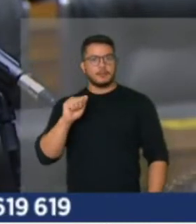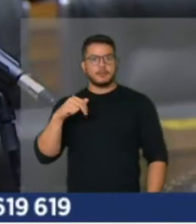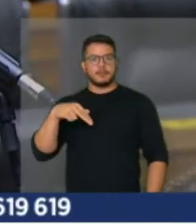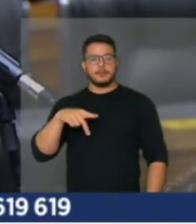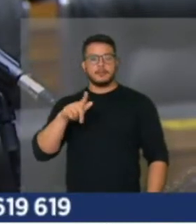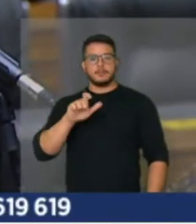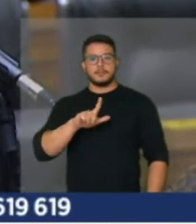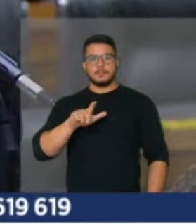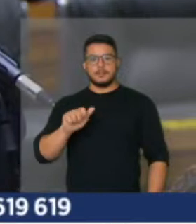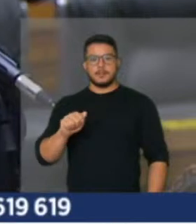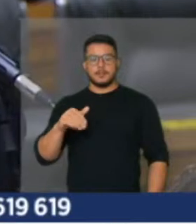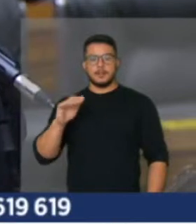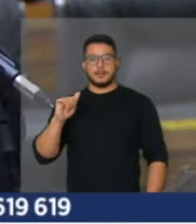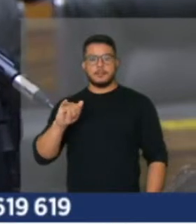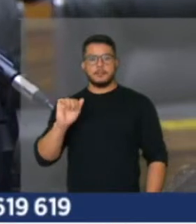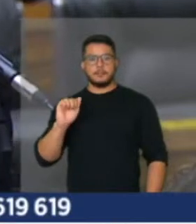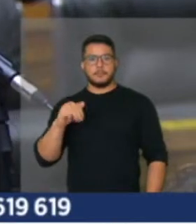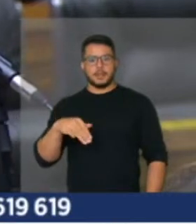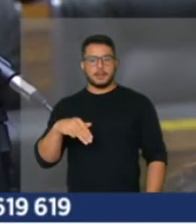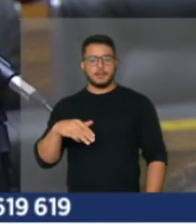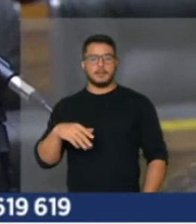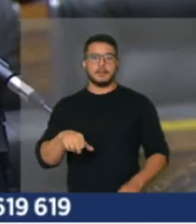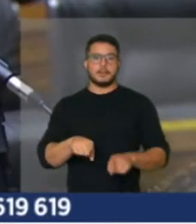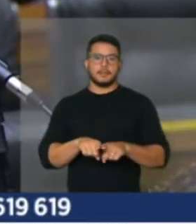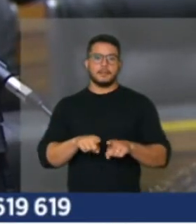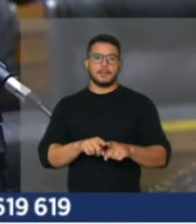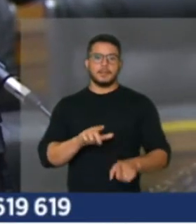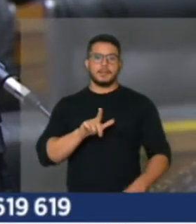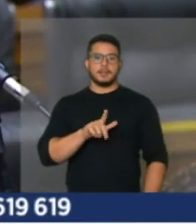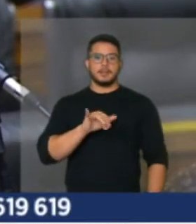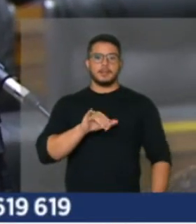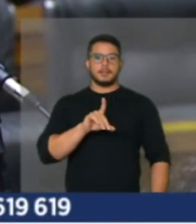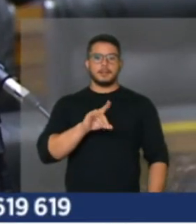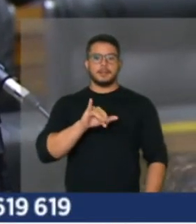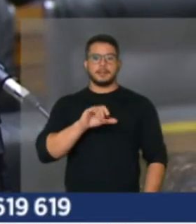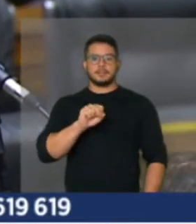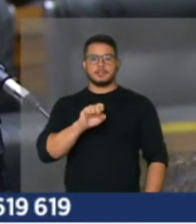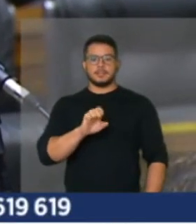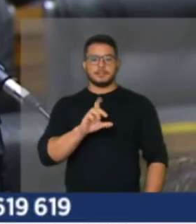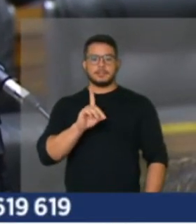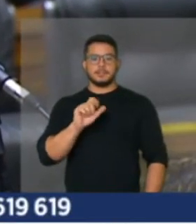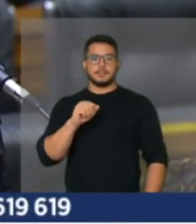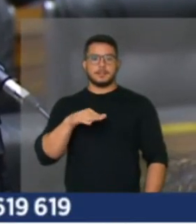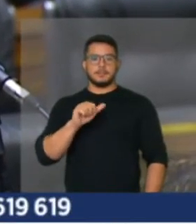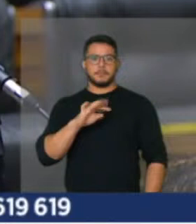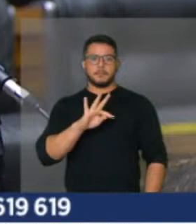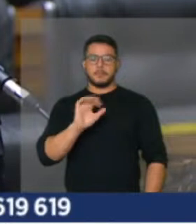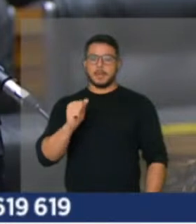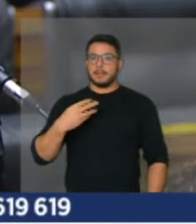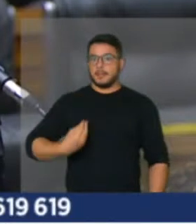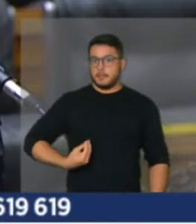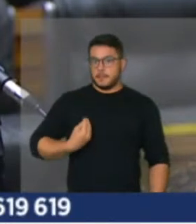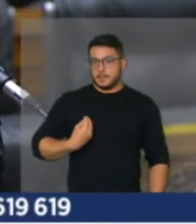ÂNGELA AMIN E LÍDICE DA MATA ESTÃO AQUI PRESENTES, SENDO HOJE CONSTITUINTES, SENDO HOJE 7 DE OUTUBRO E A CONSTITUIÇÃO É DE 5 DE